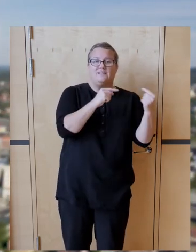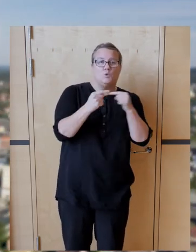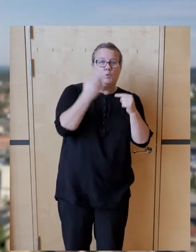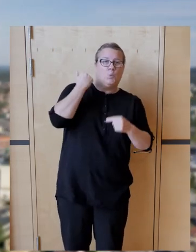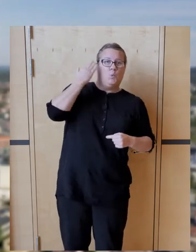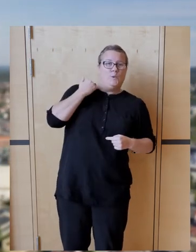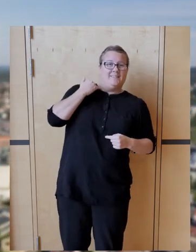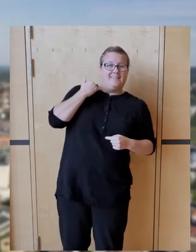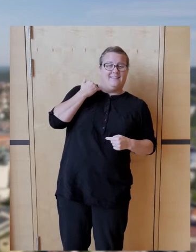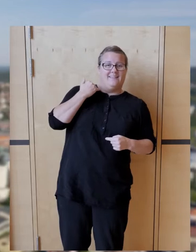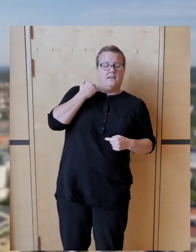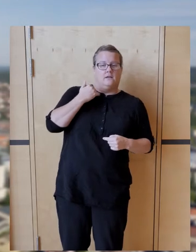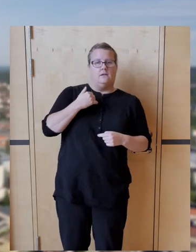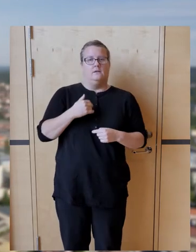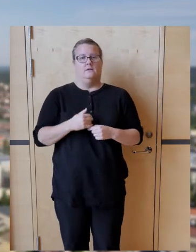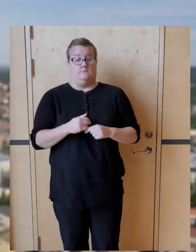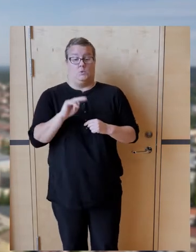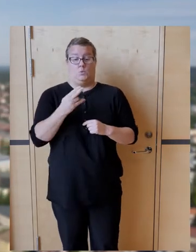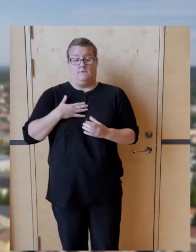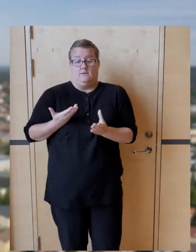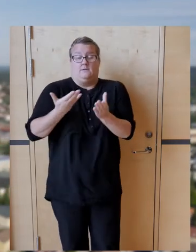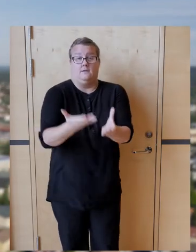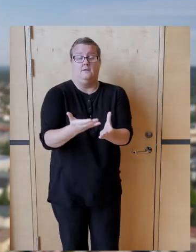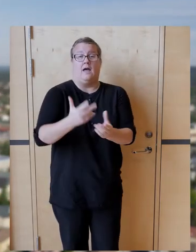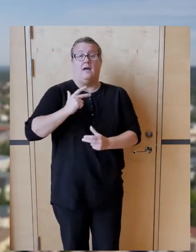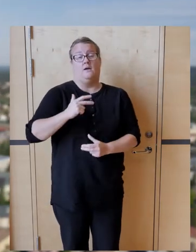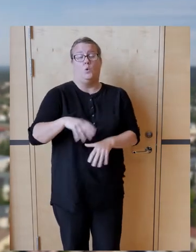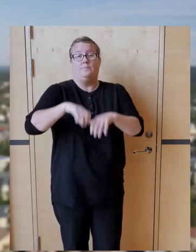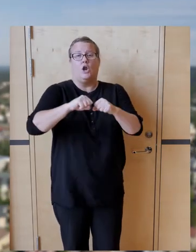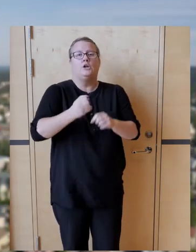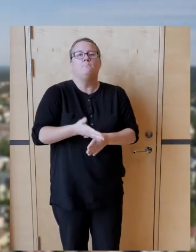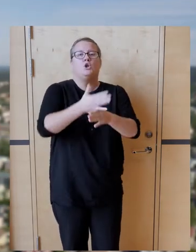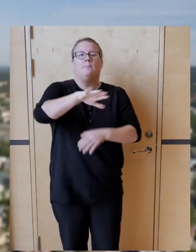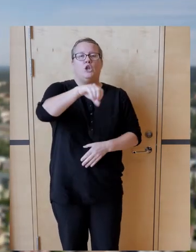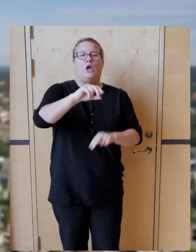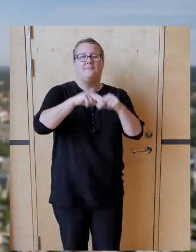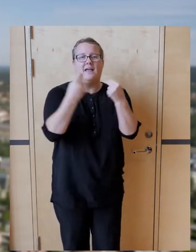Marino ger det här uppdraget att bygga om de lämnat uppdatera detaljplanen för att höja tomten